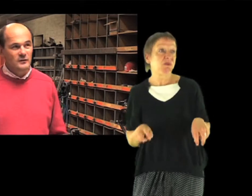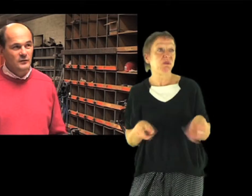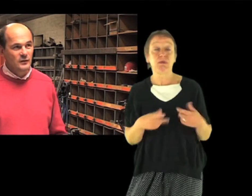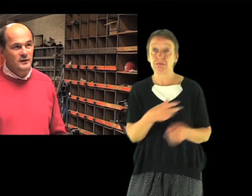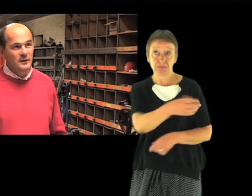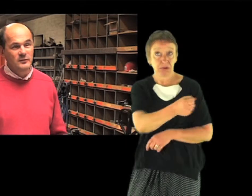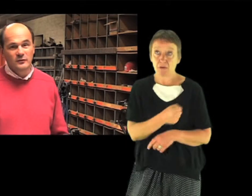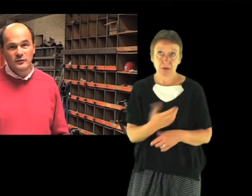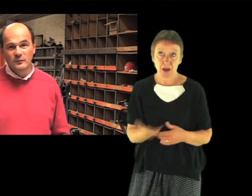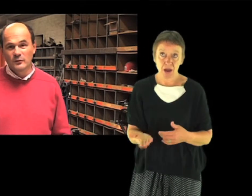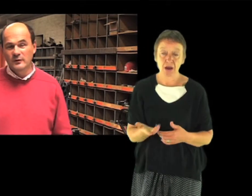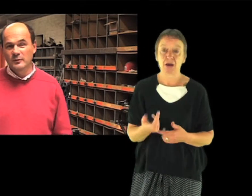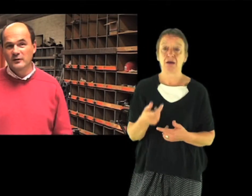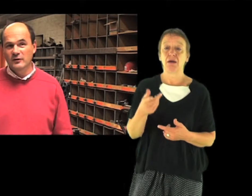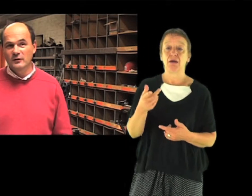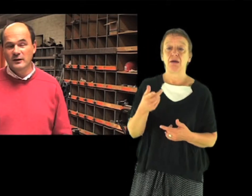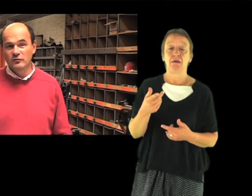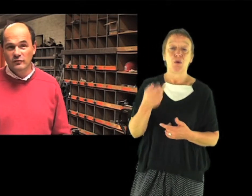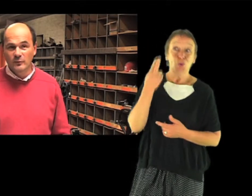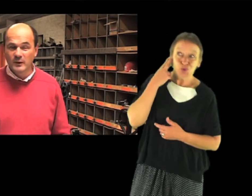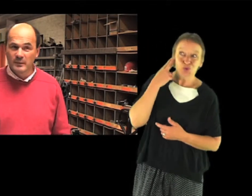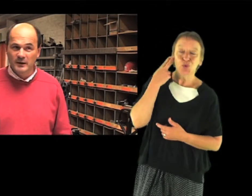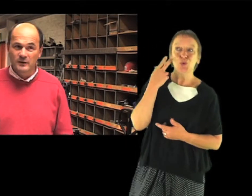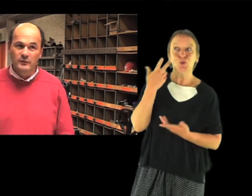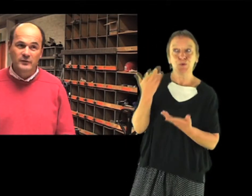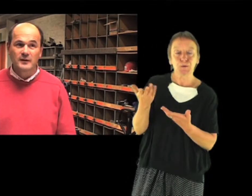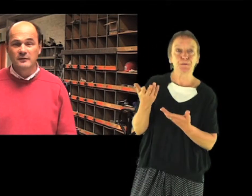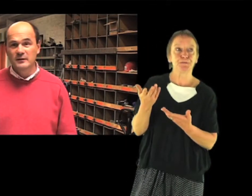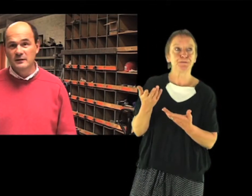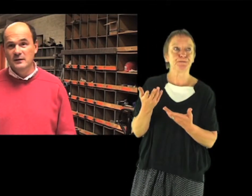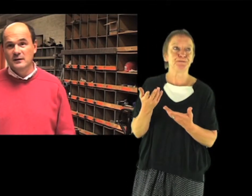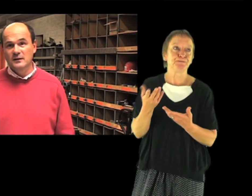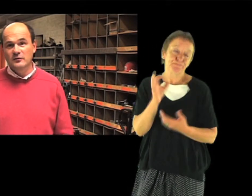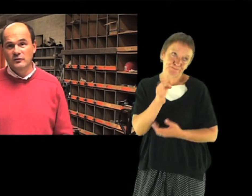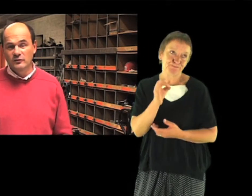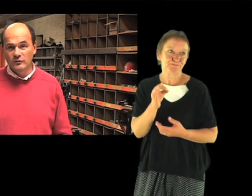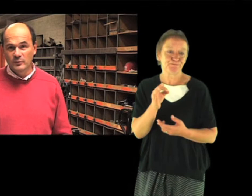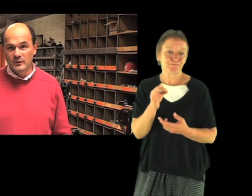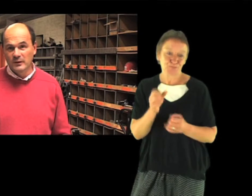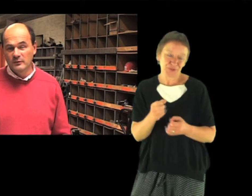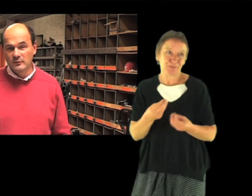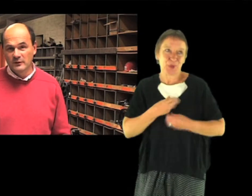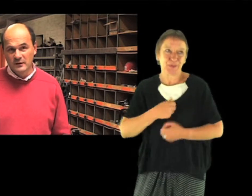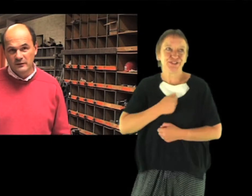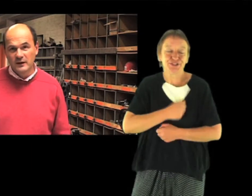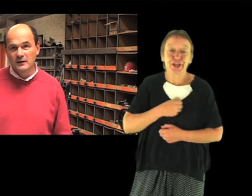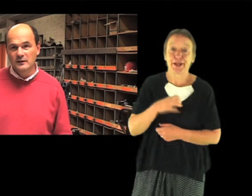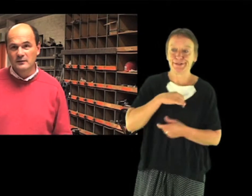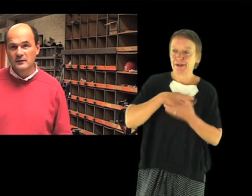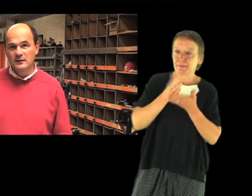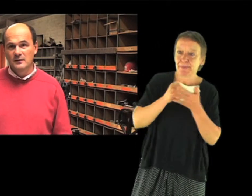Son handicap, c'est sûr, ça peut être gênant. Il y a des choses que je ne pourrais pas confier à David. Il y a des choses que ne pourrais pas lui demander de faire.